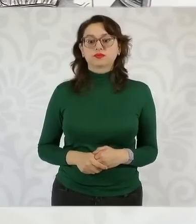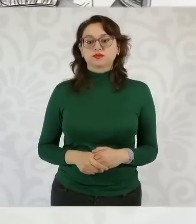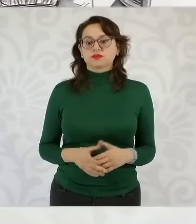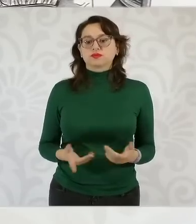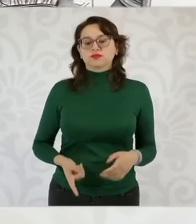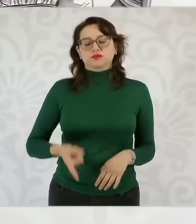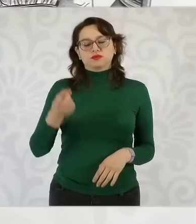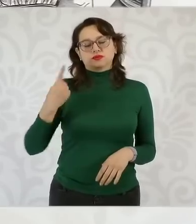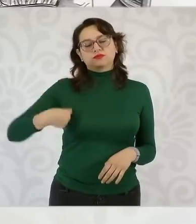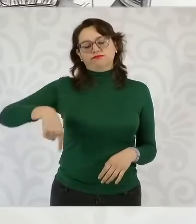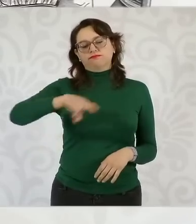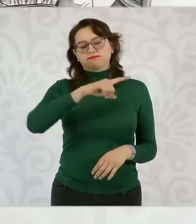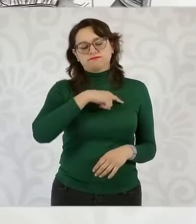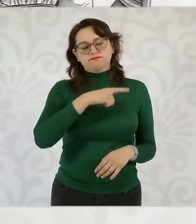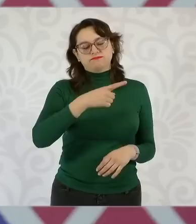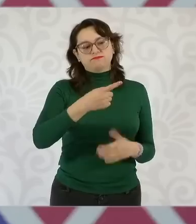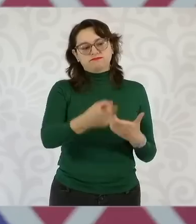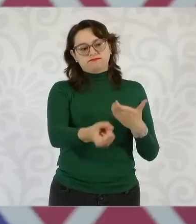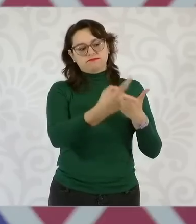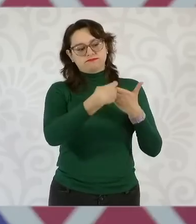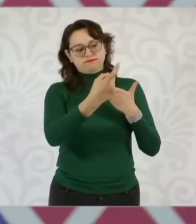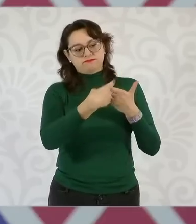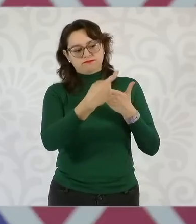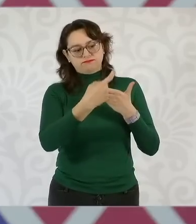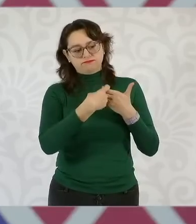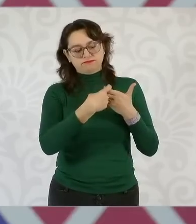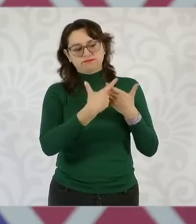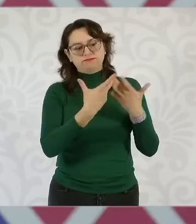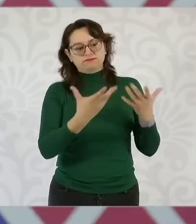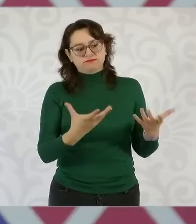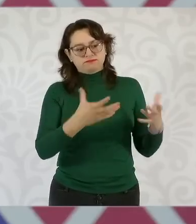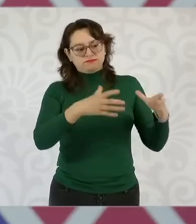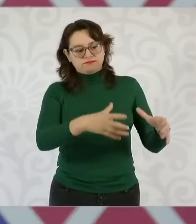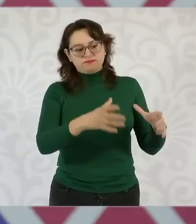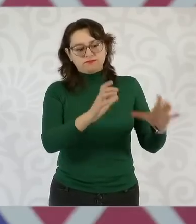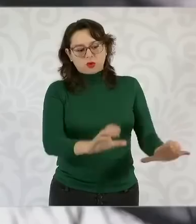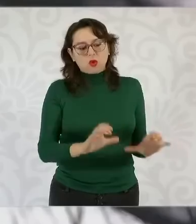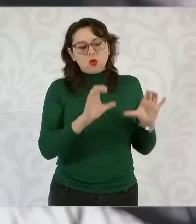a nuestros asociados ese hecho es cuidar nuestra gente y somos una empresa eh que